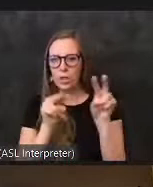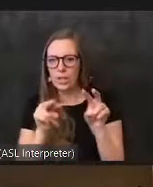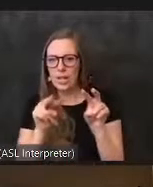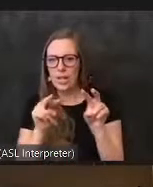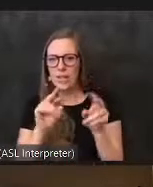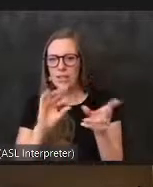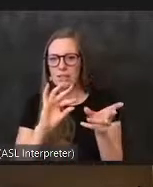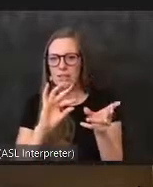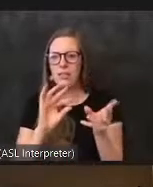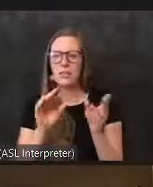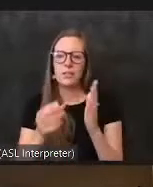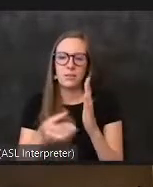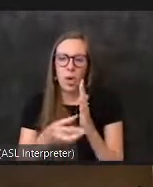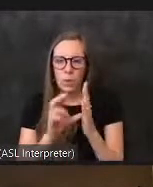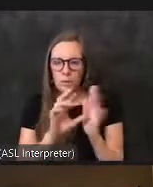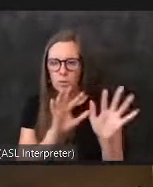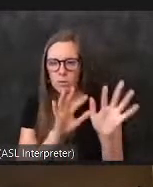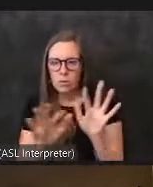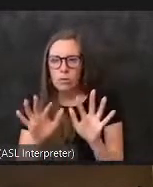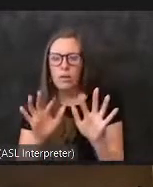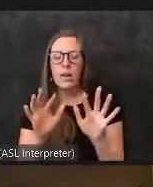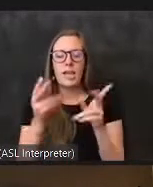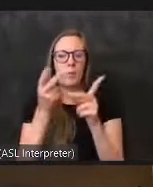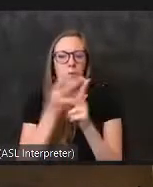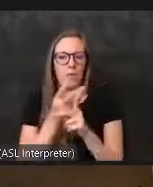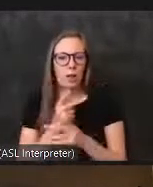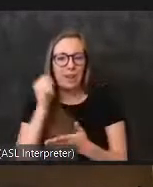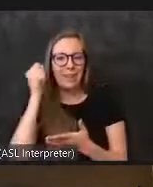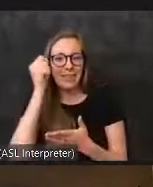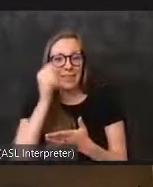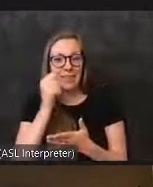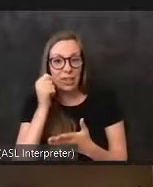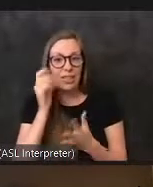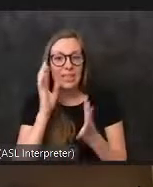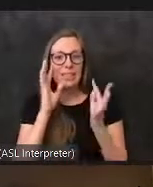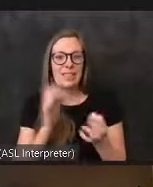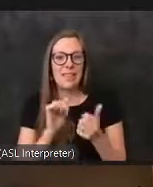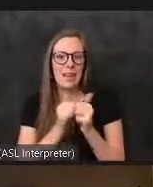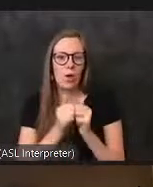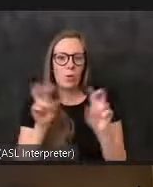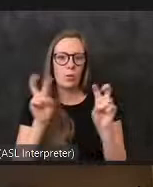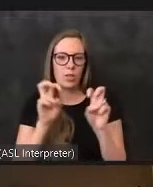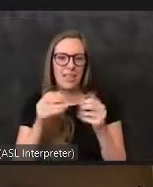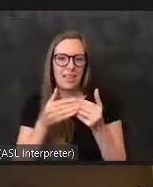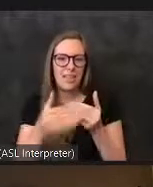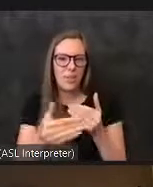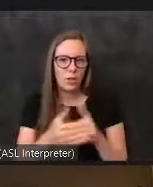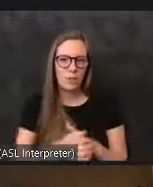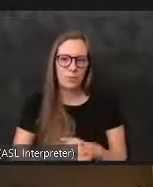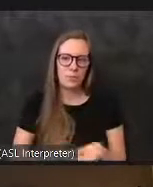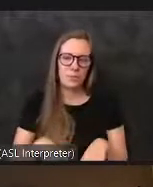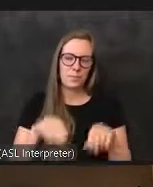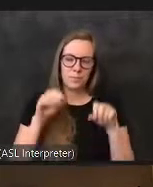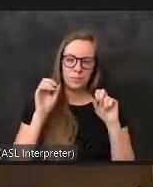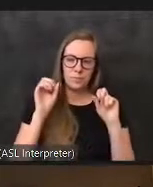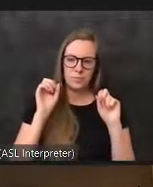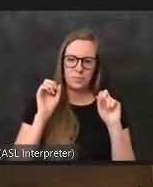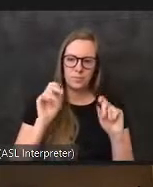tarte tarea de dar una sobre vista y formulamos y decidir cómo queremos analizarla más a continuación.